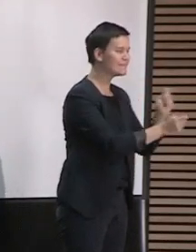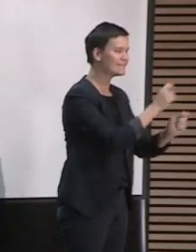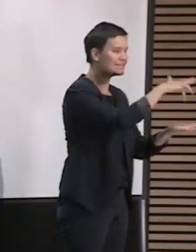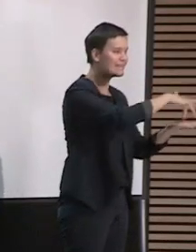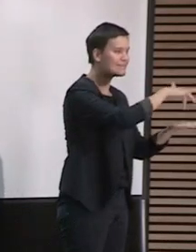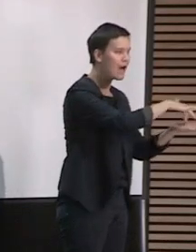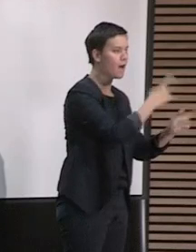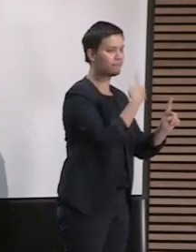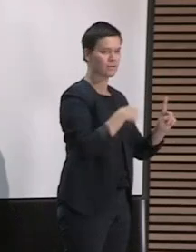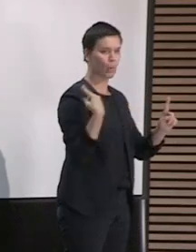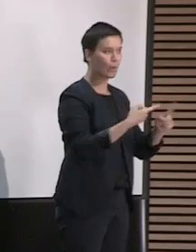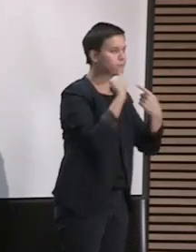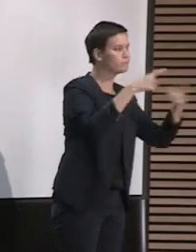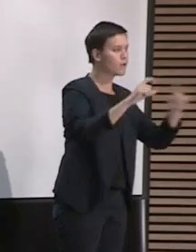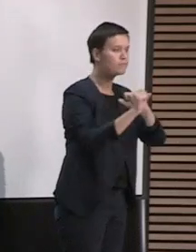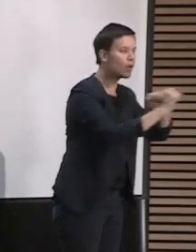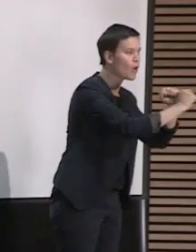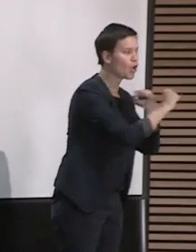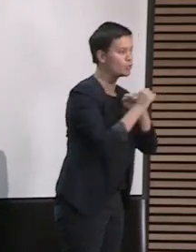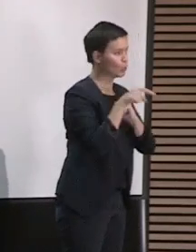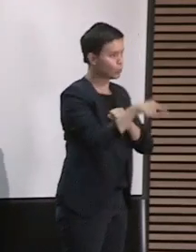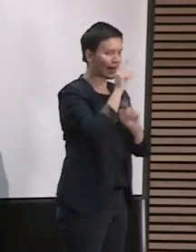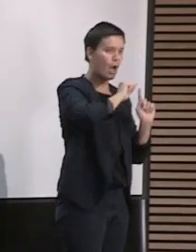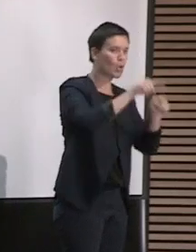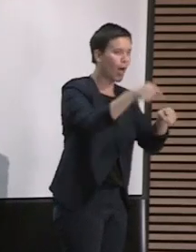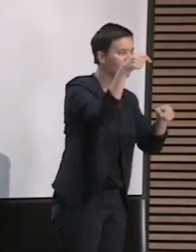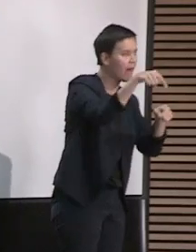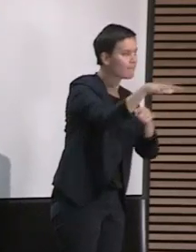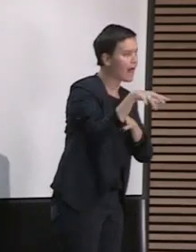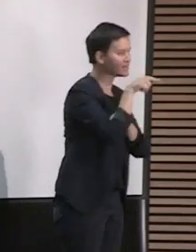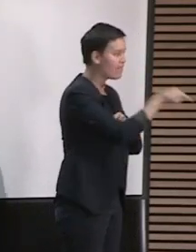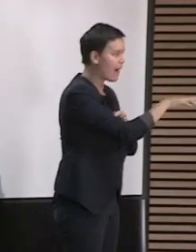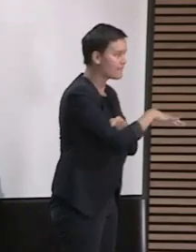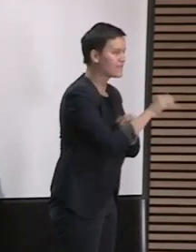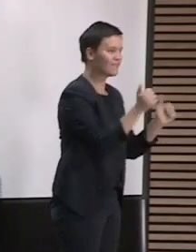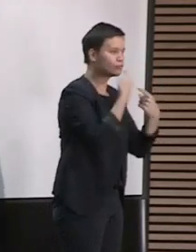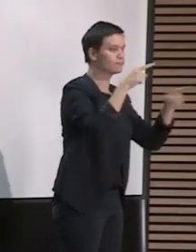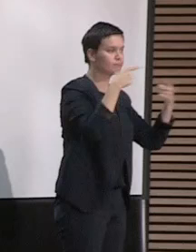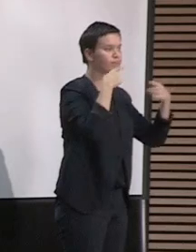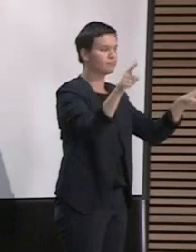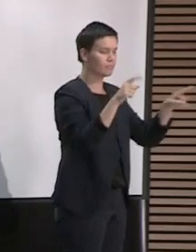E maia ana ano ahau, mo tenei mea, i roto i te tikanga. Kua kite tatou i